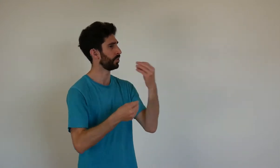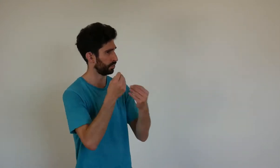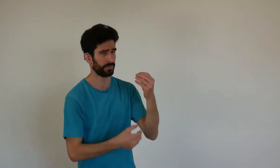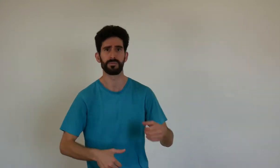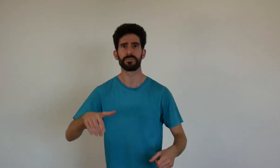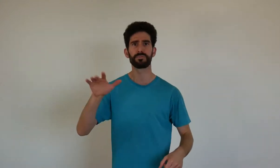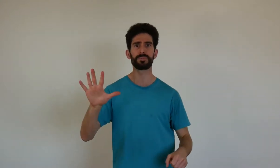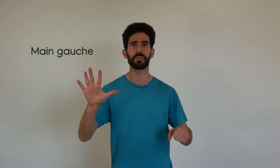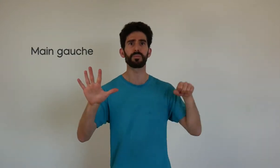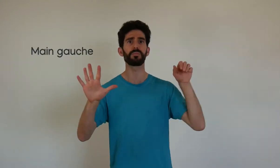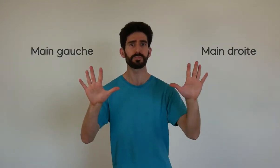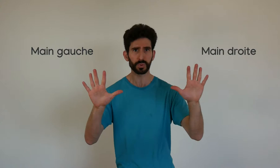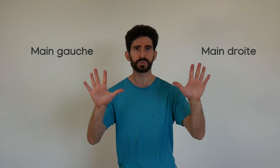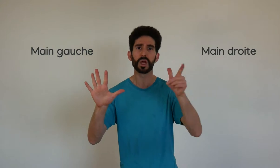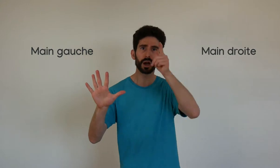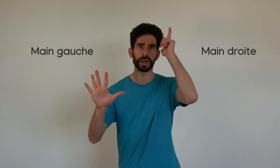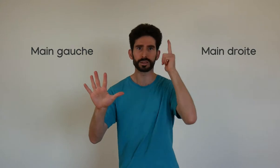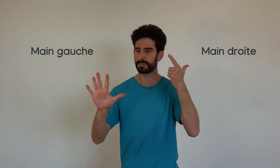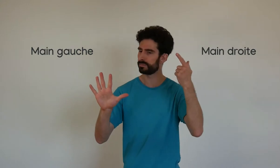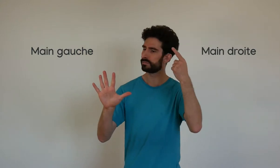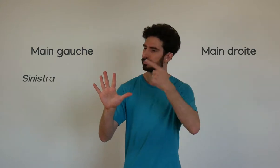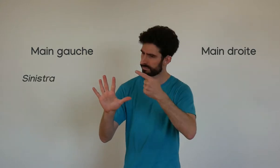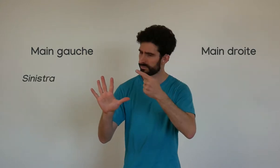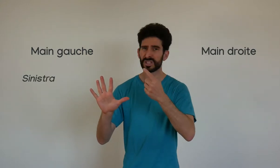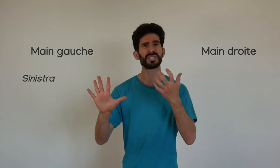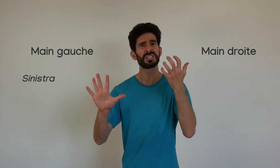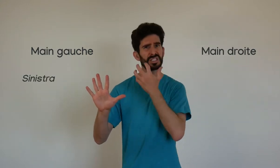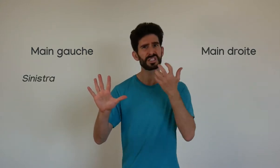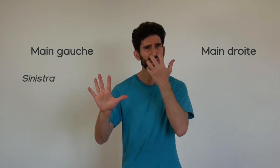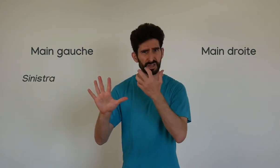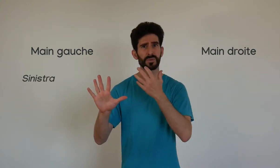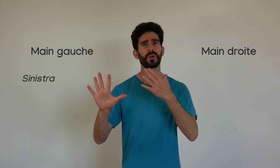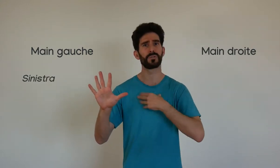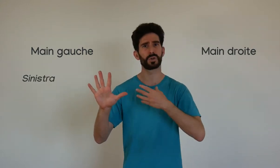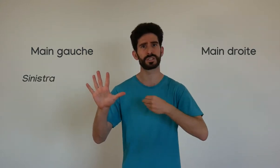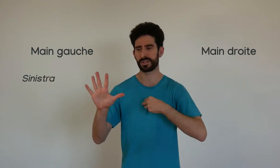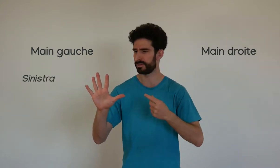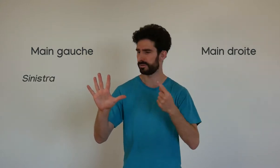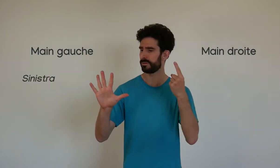Ou encore, En latin, sinistra désigne la main gauche. En français,